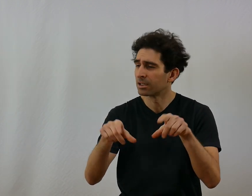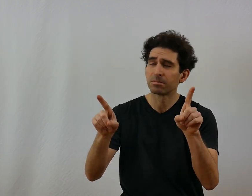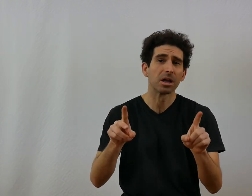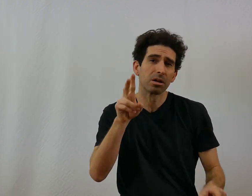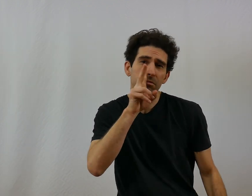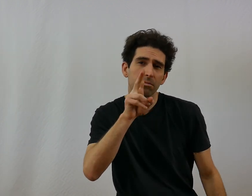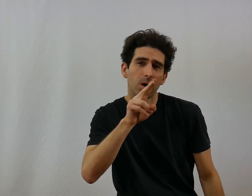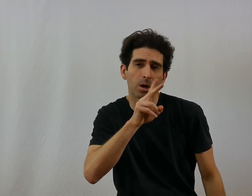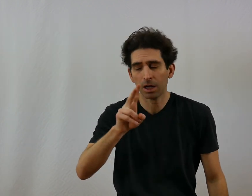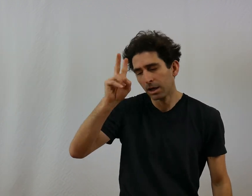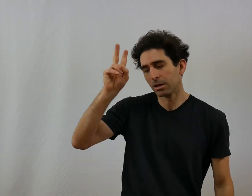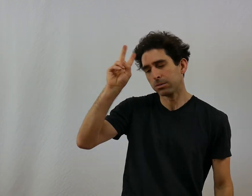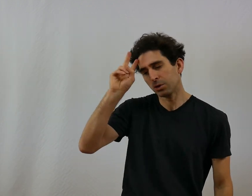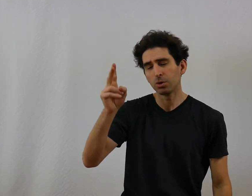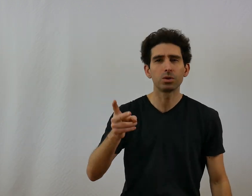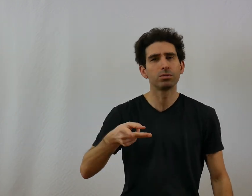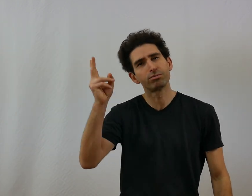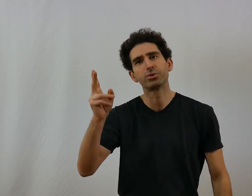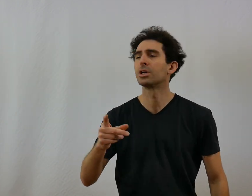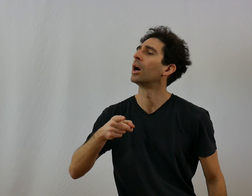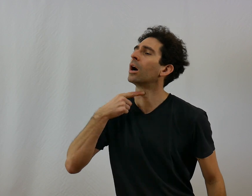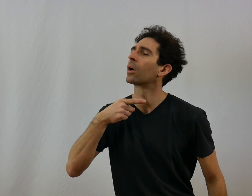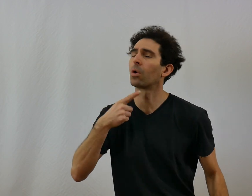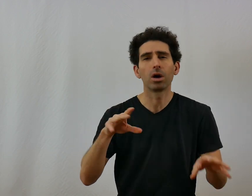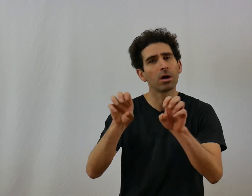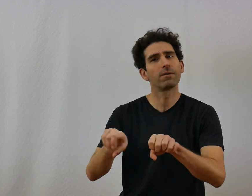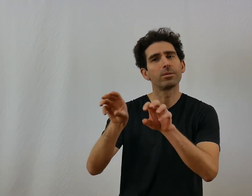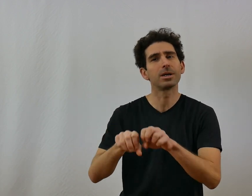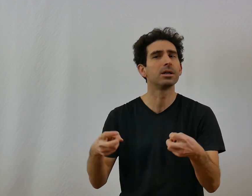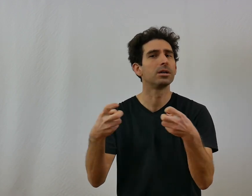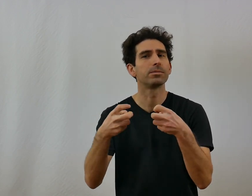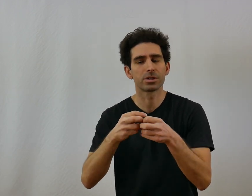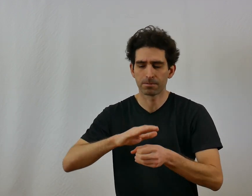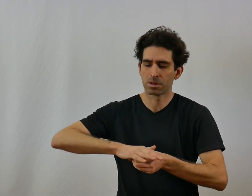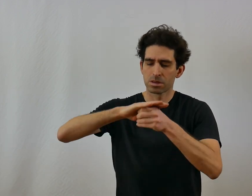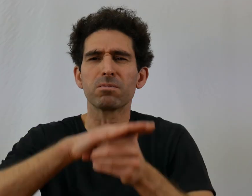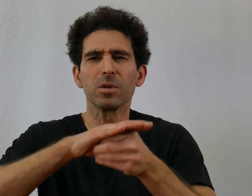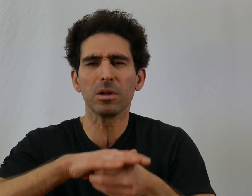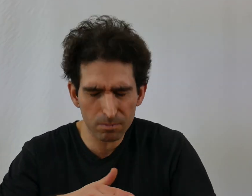C'est marrant, d'habitude, on fabrique surtout de l'alcool. Par exemple, la téquila.